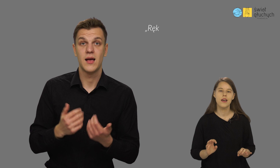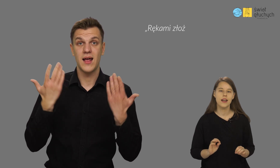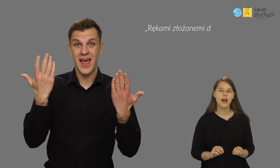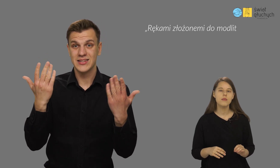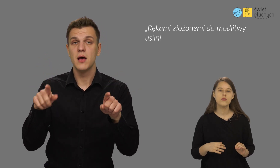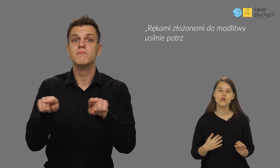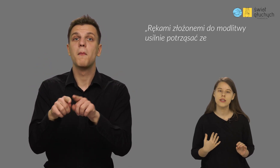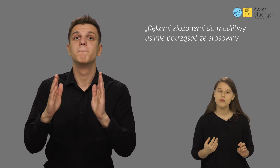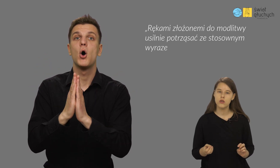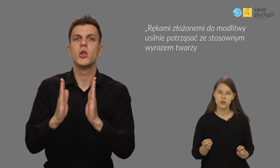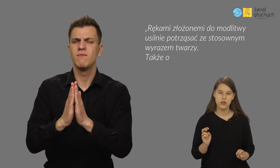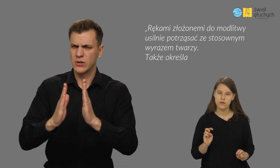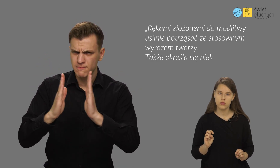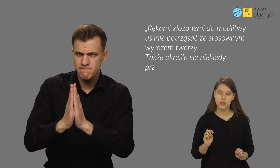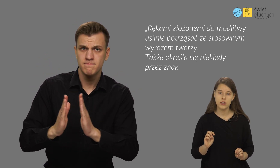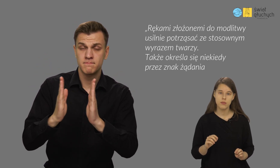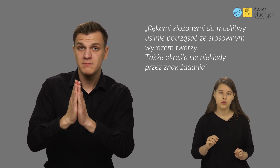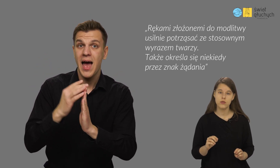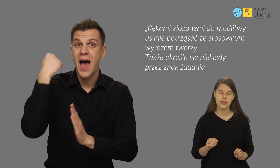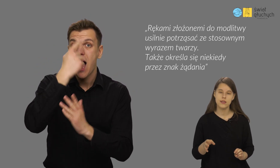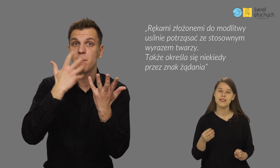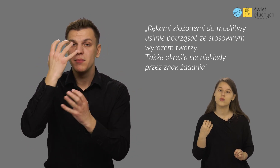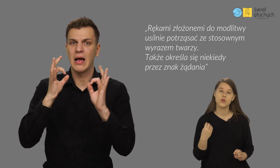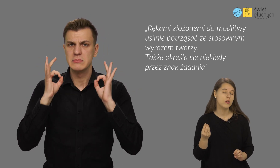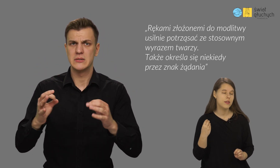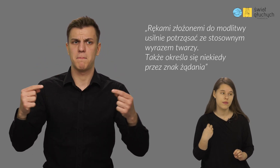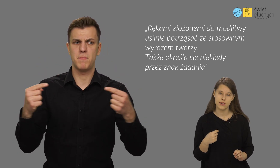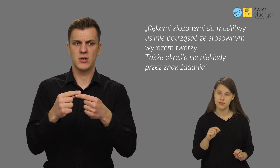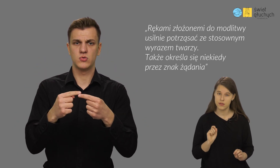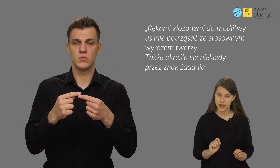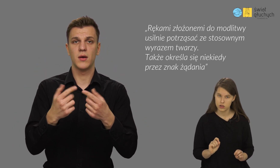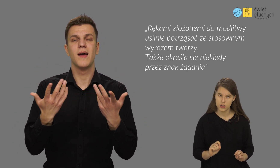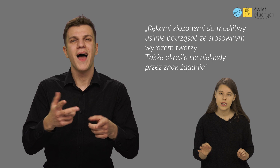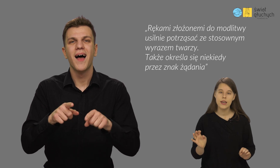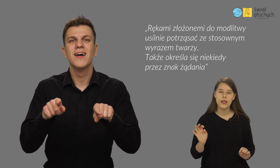„Rękami złożonemi do modlitwy usilnie potrząsać ze stosownym wyrazem twarzy.